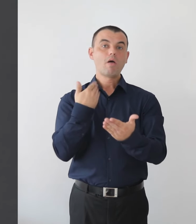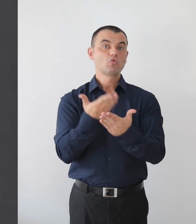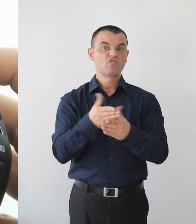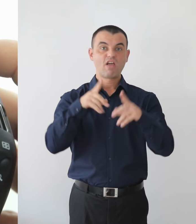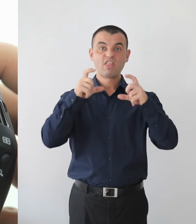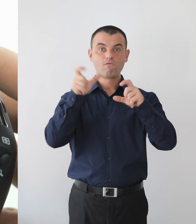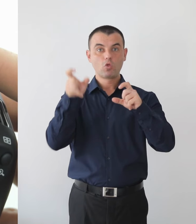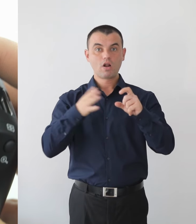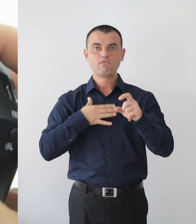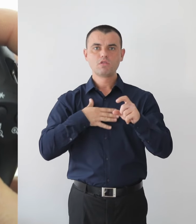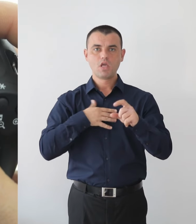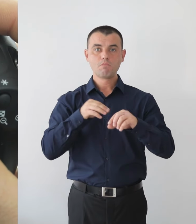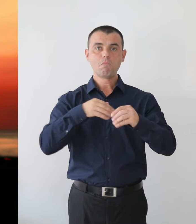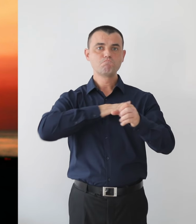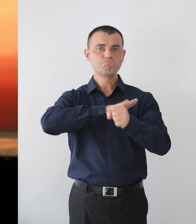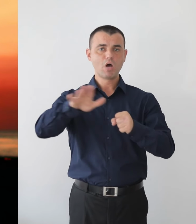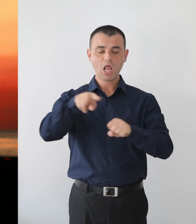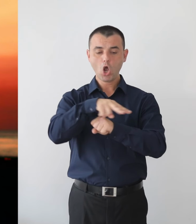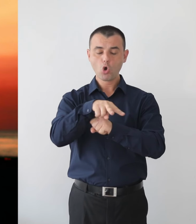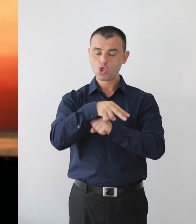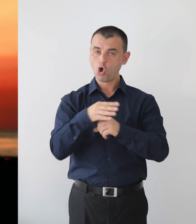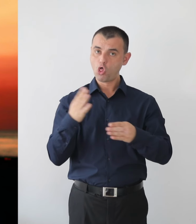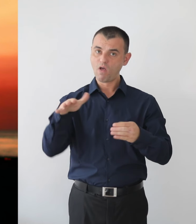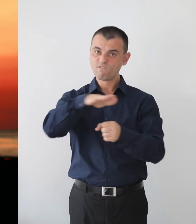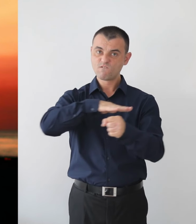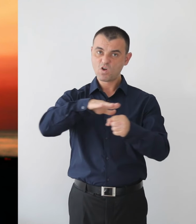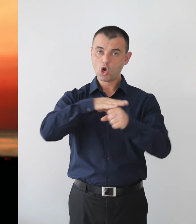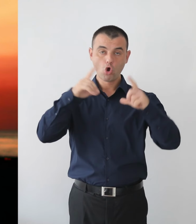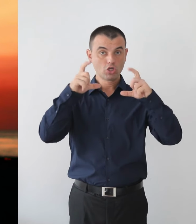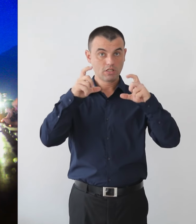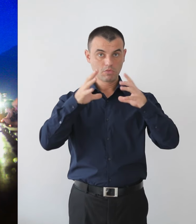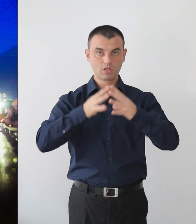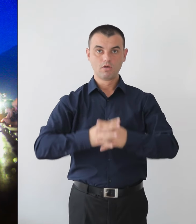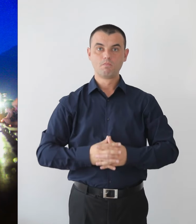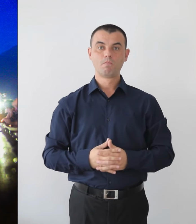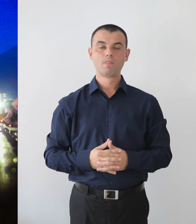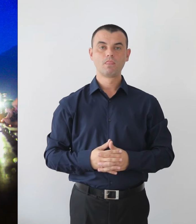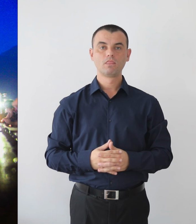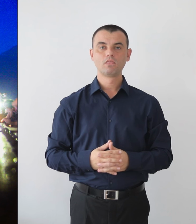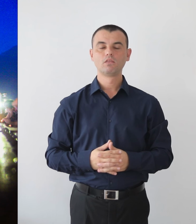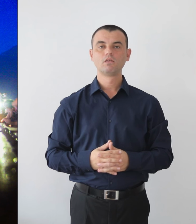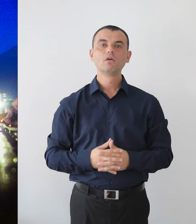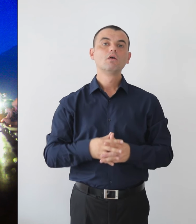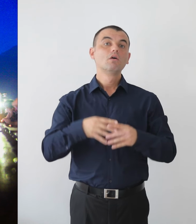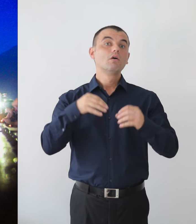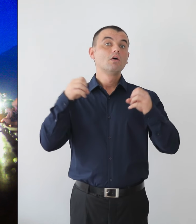Този режим поволява на фотографът да има пълен контрол върху всяка една естетическа настройка на снимката, както и яркостта.